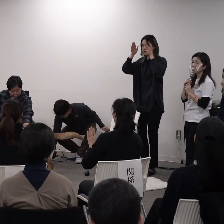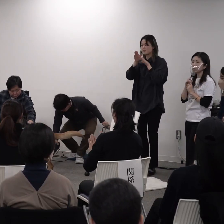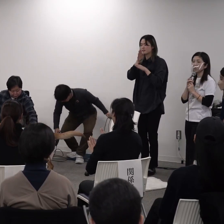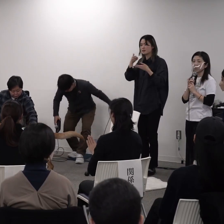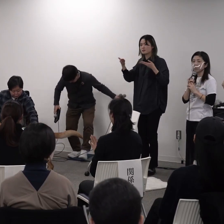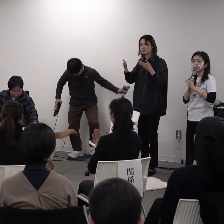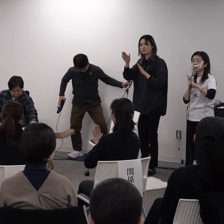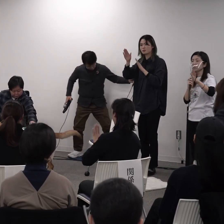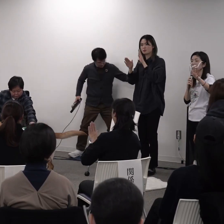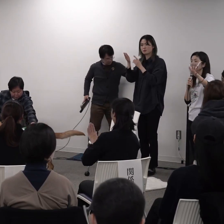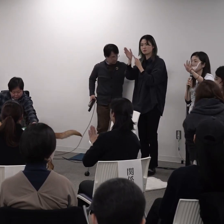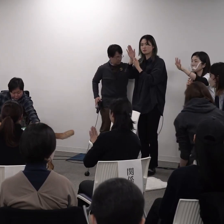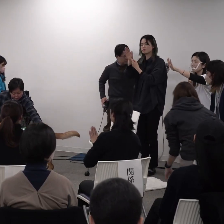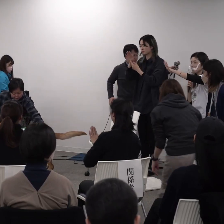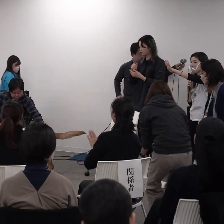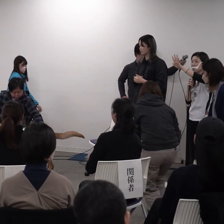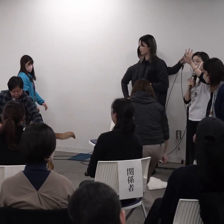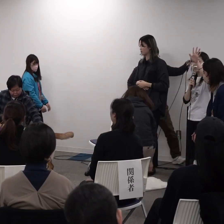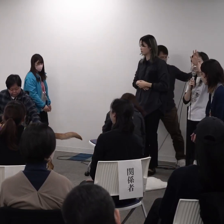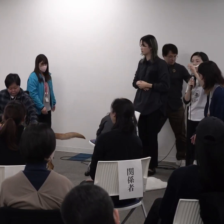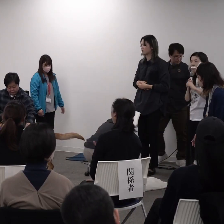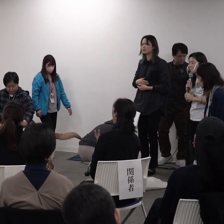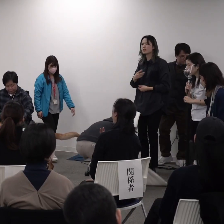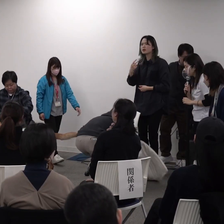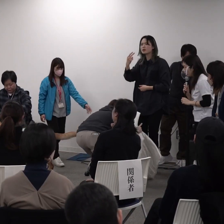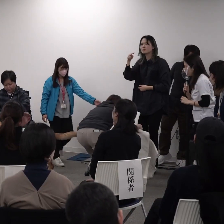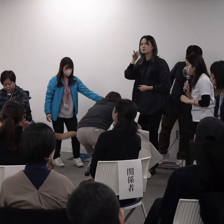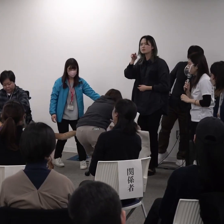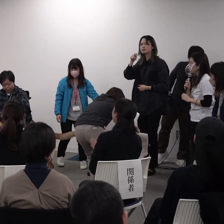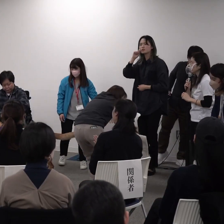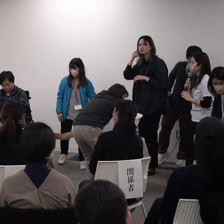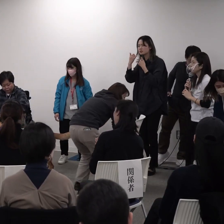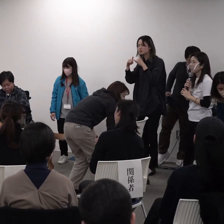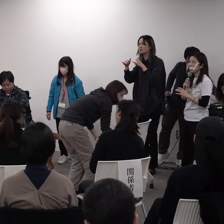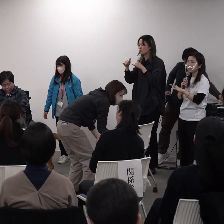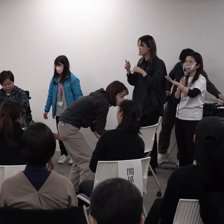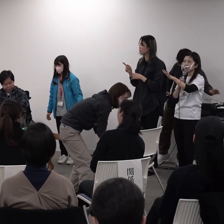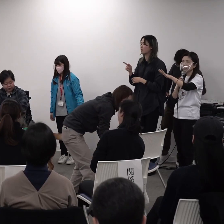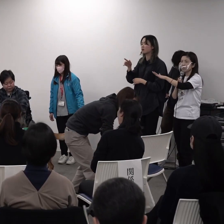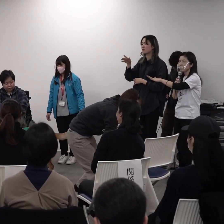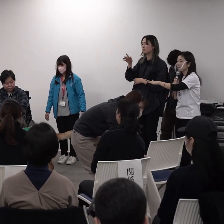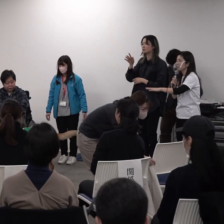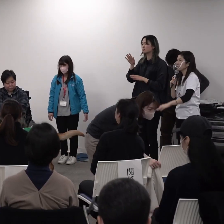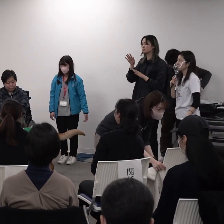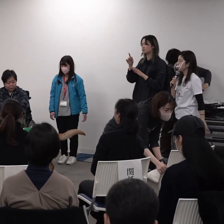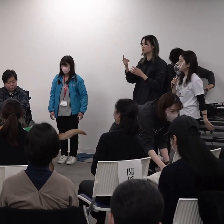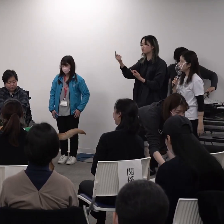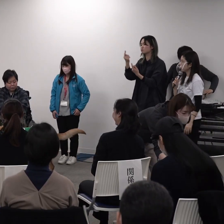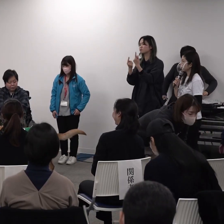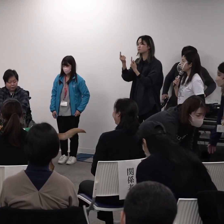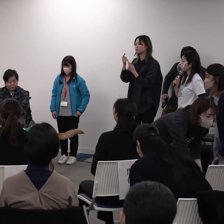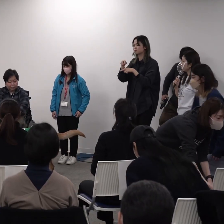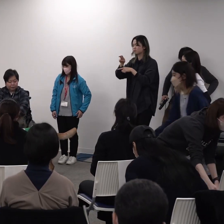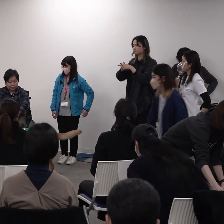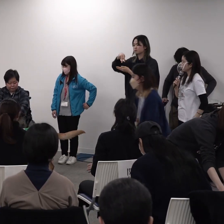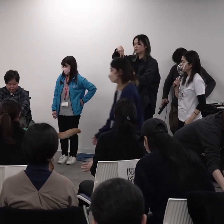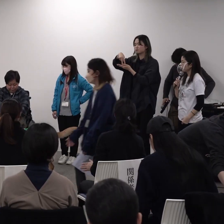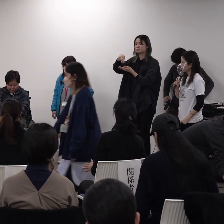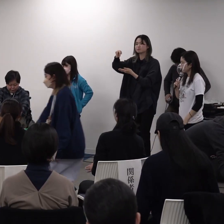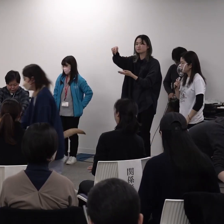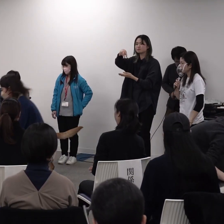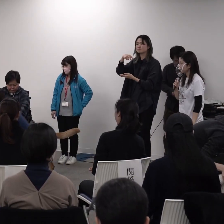もし見えにくい方 少し後ろの方の 様子見ながら見えるところに移動していただいても大丈夫です